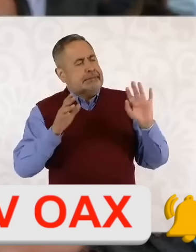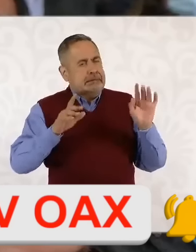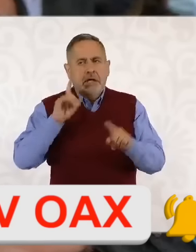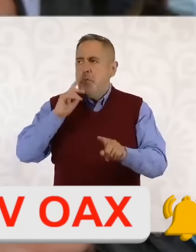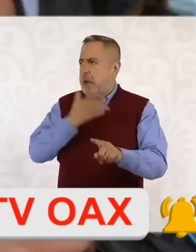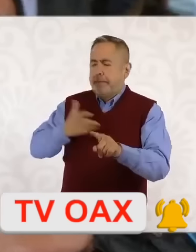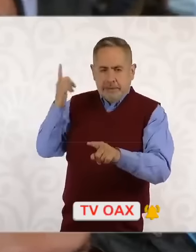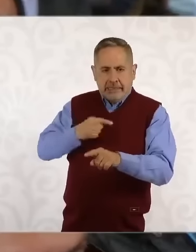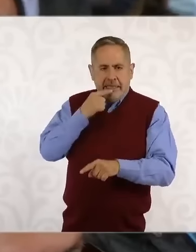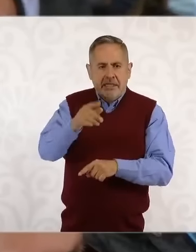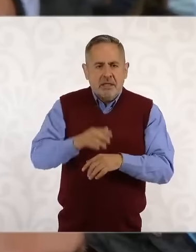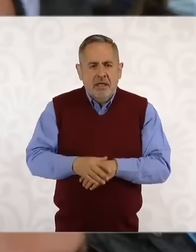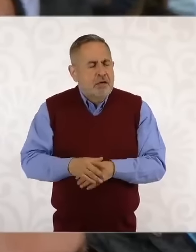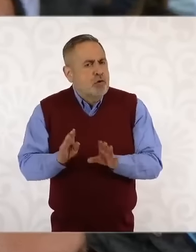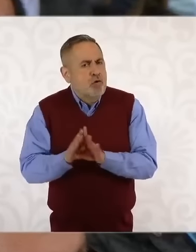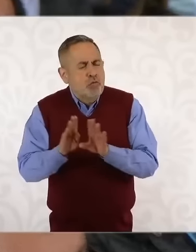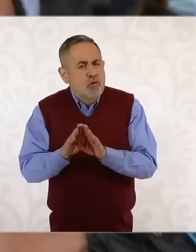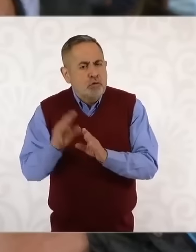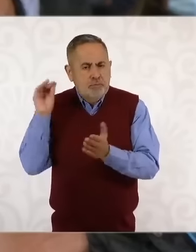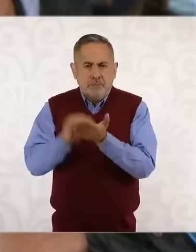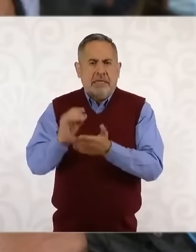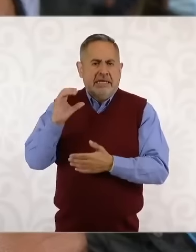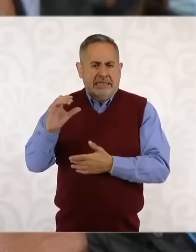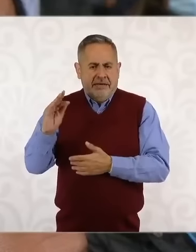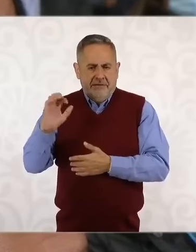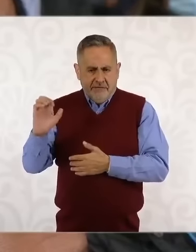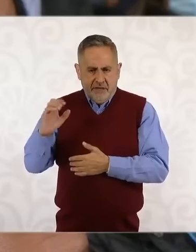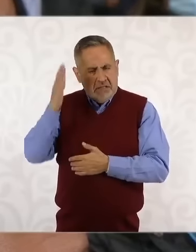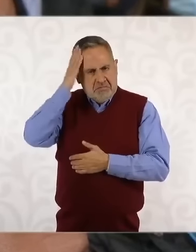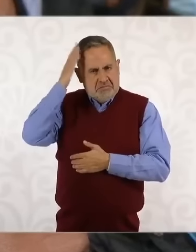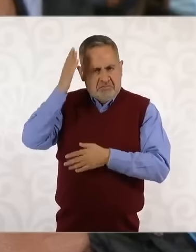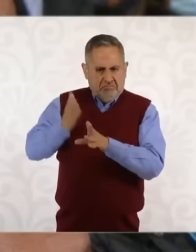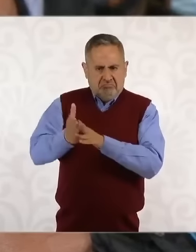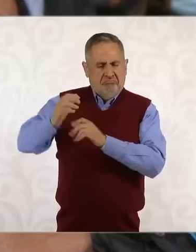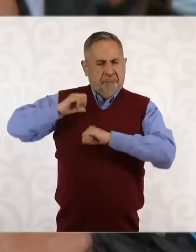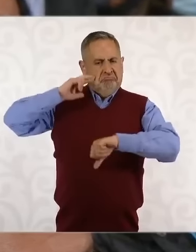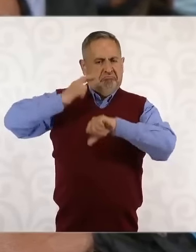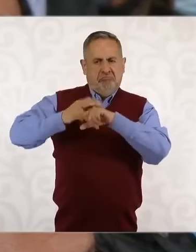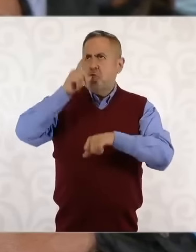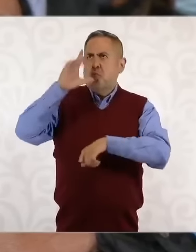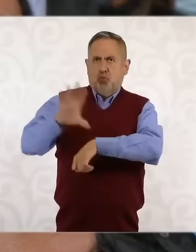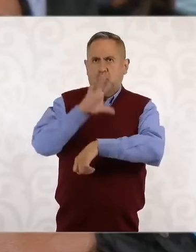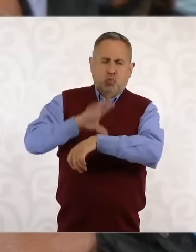presidenta, se reafirma el papel de la CFE como eje rector? del sector eléctrico. Frente a ello y